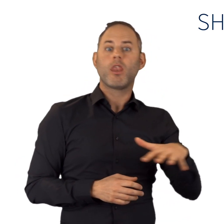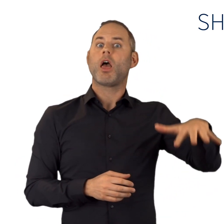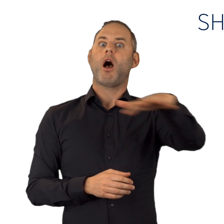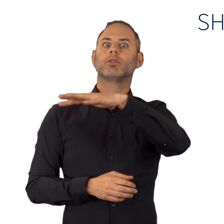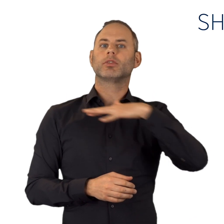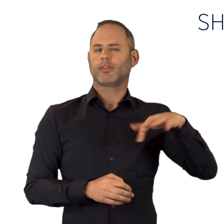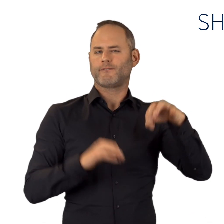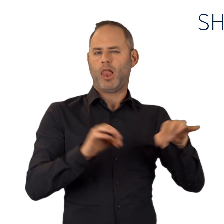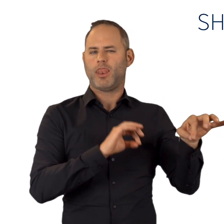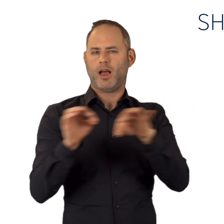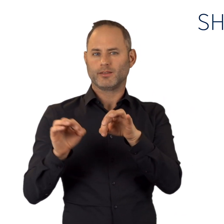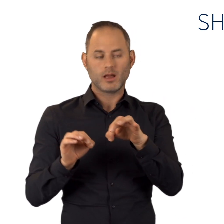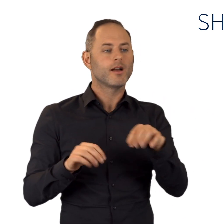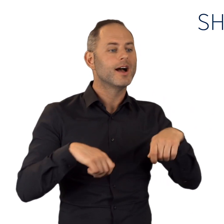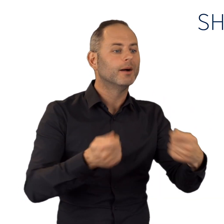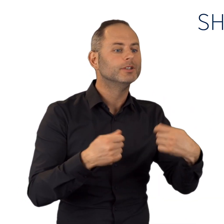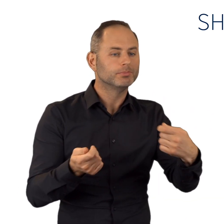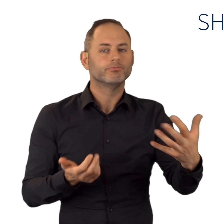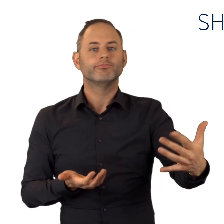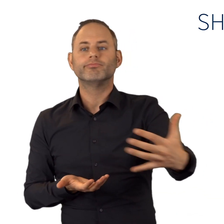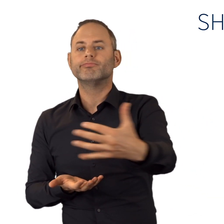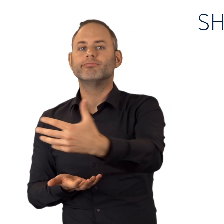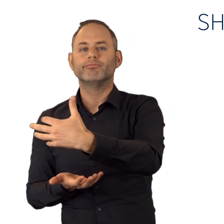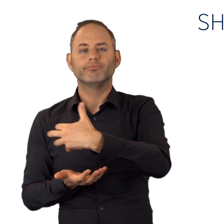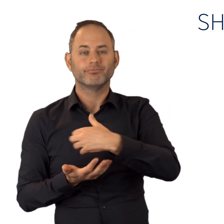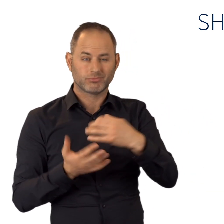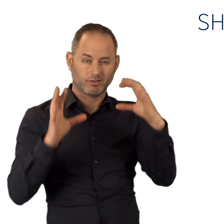Der Landeswahlleiter stellt in der Wahlnacht